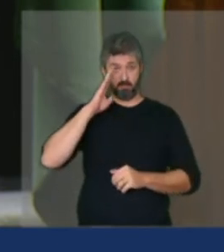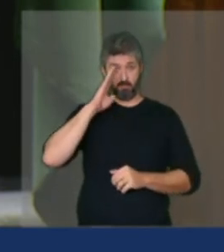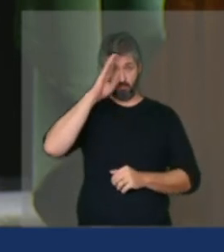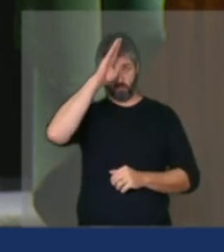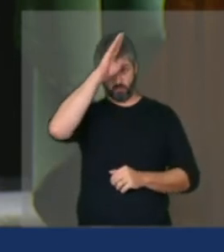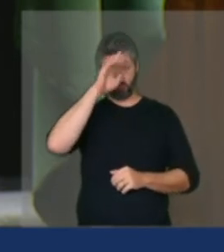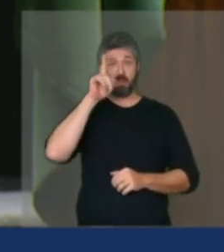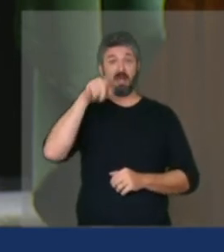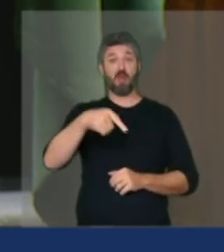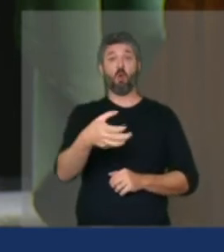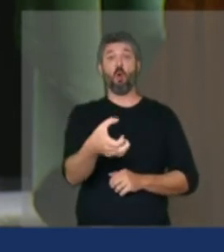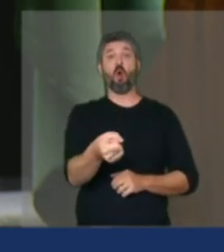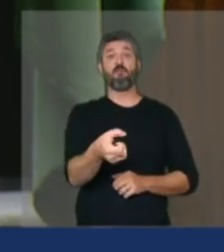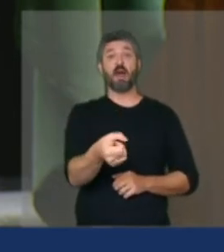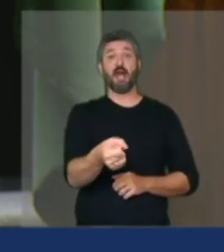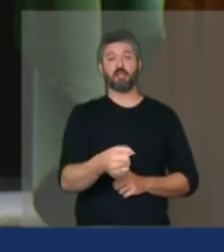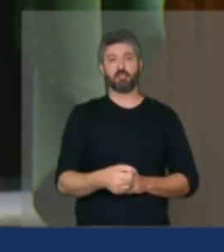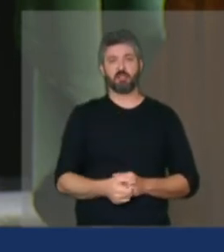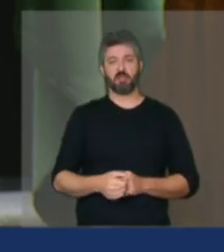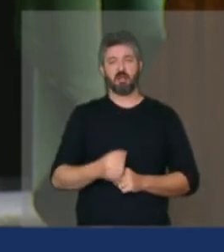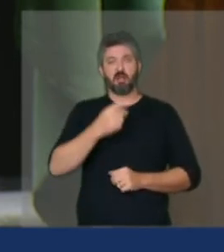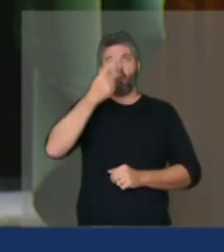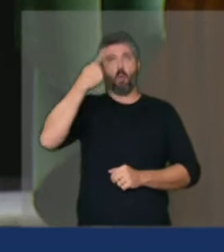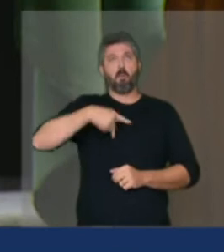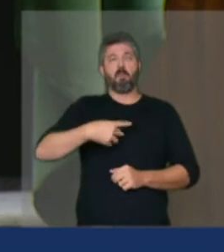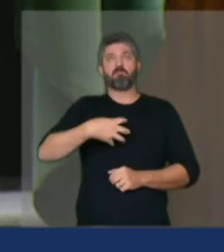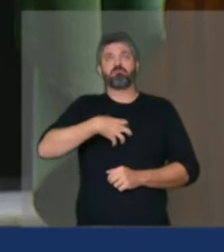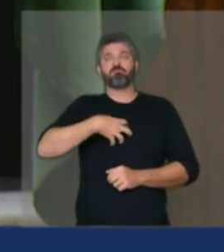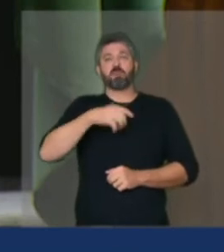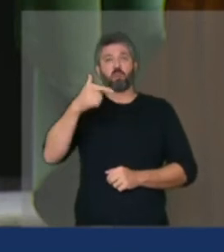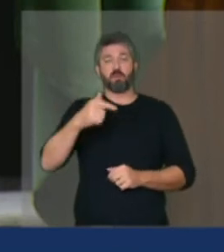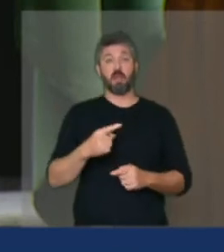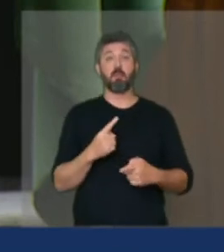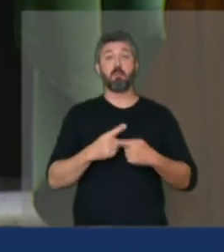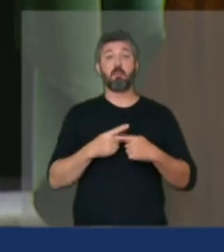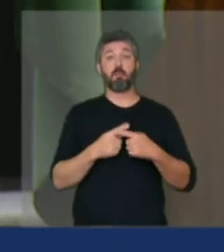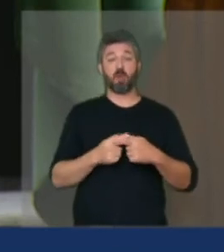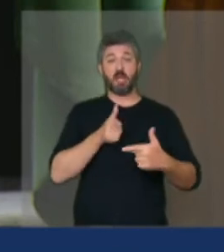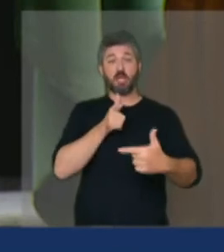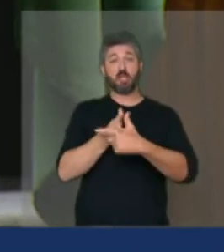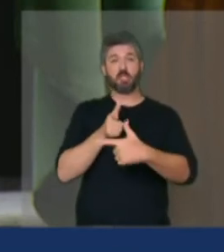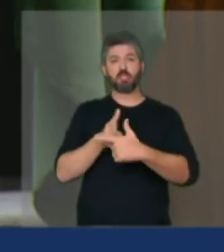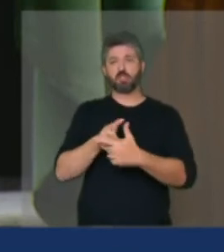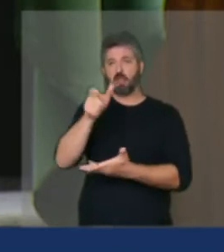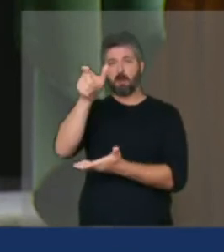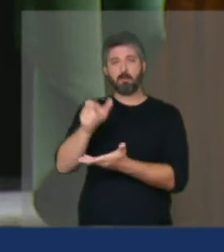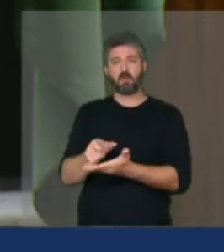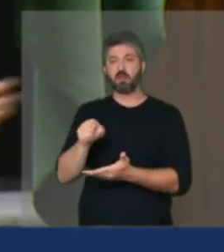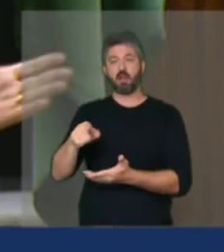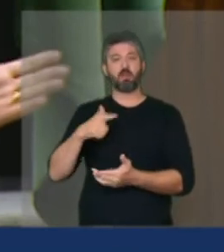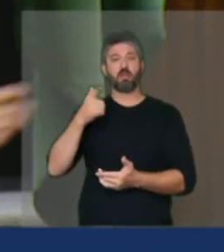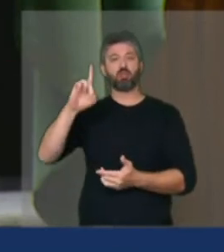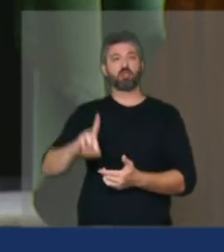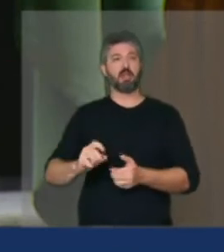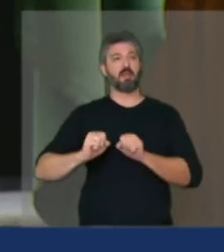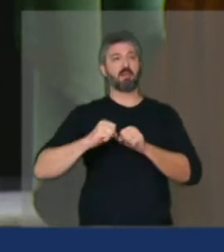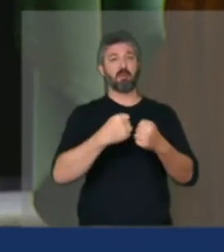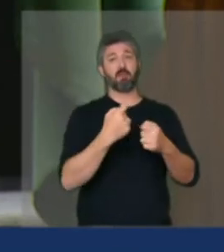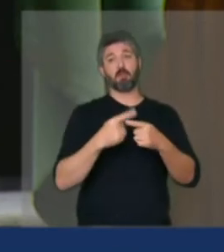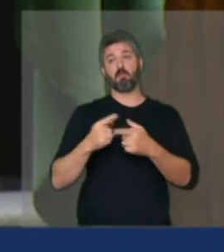QUE JAIR MESSIAS BOLSONARO É COVARDE, É DESUMANO QUANDO CRÍTICA UM CIDADÃO QUE NÃO PODE SE DEFENDER PORQUE